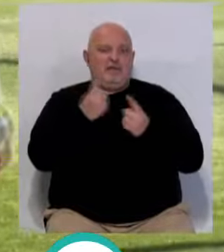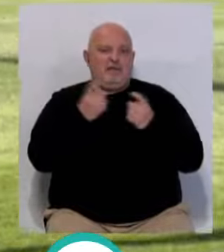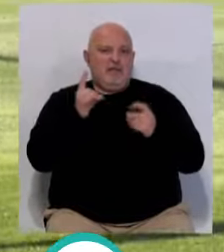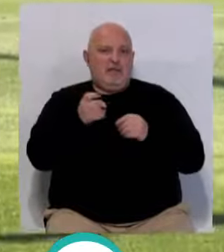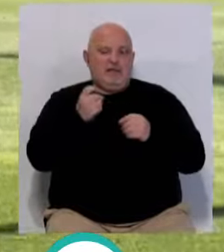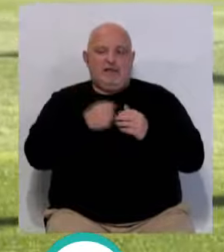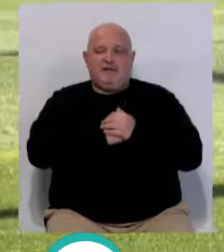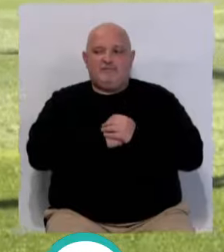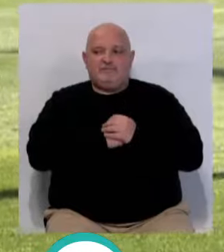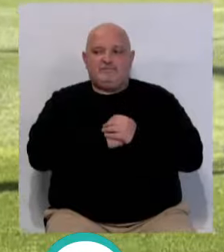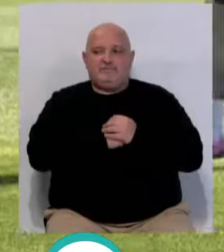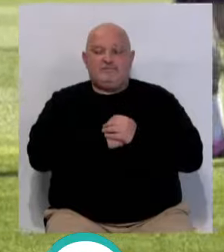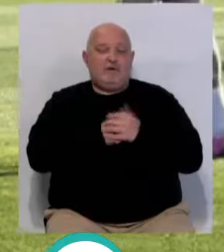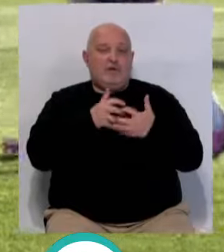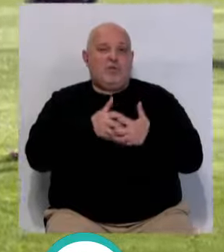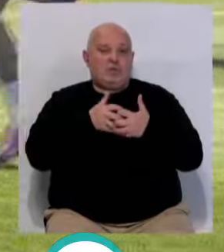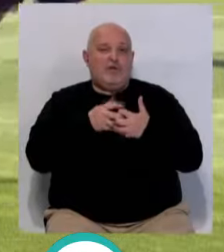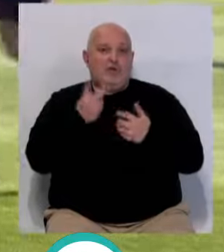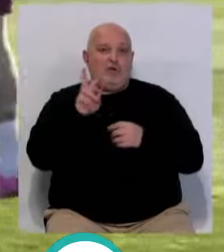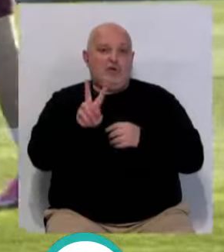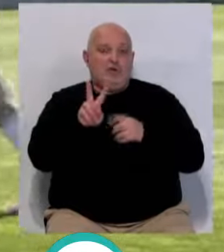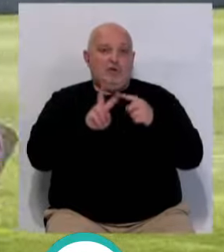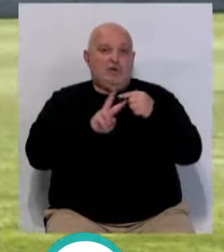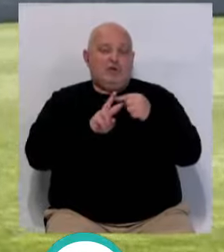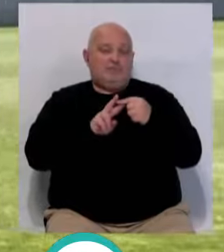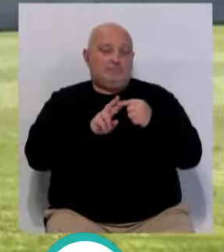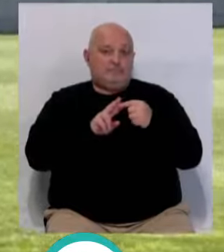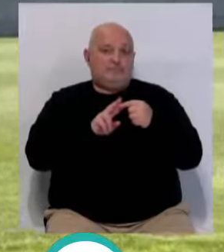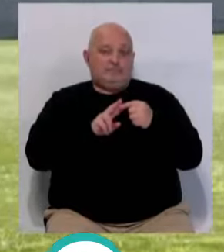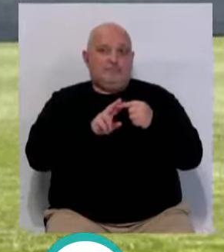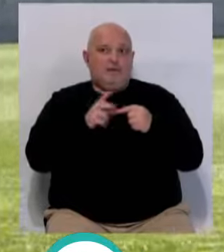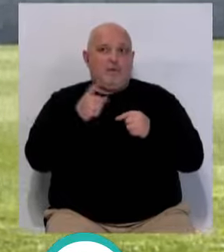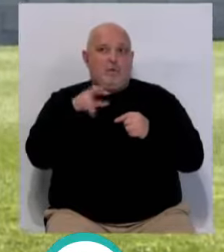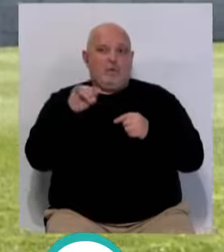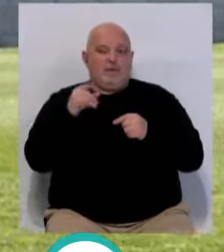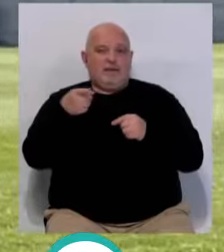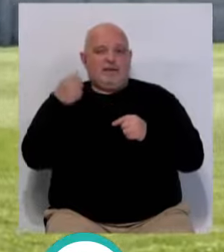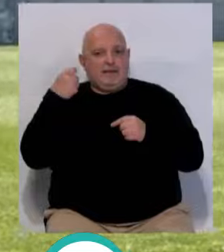gol y y y la lucha de los dos hombre dice es que vamos a quitar a juanmi del campo juanmi es un